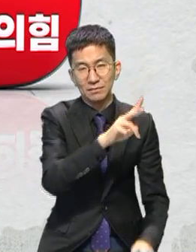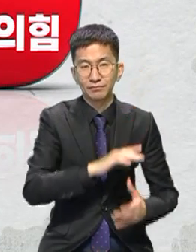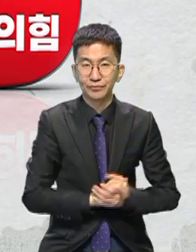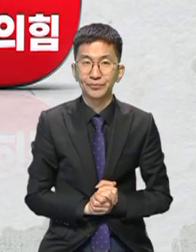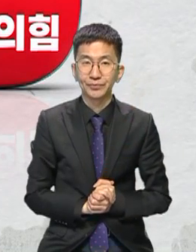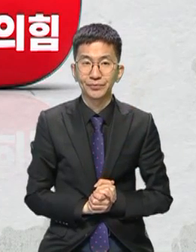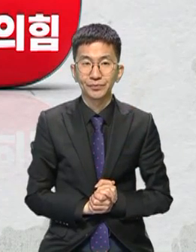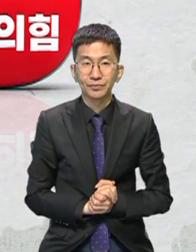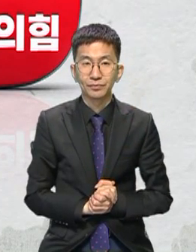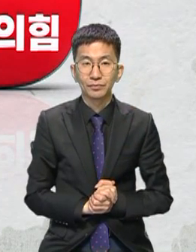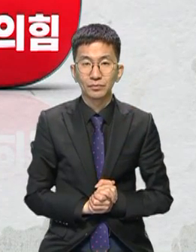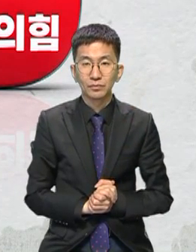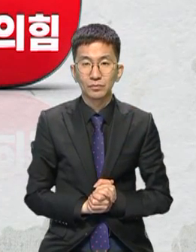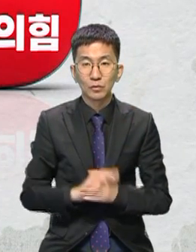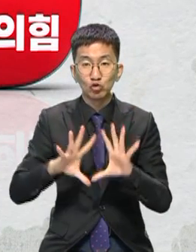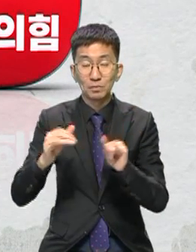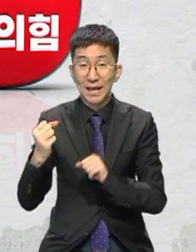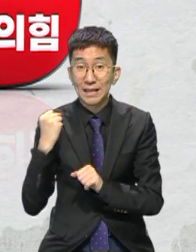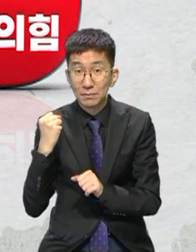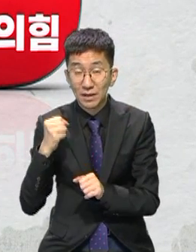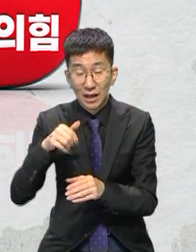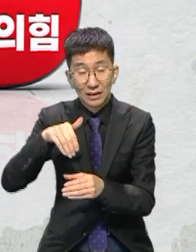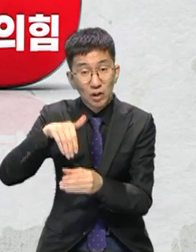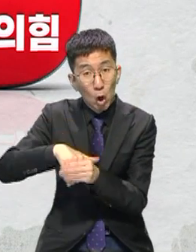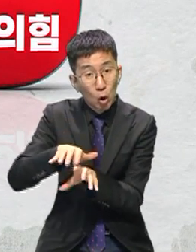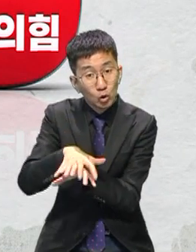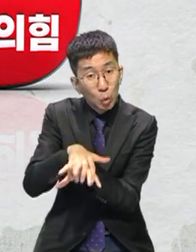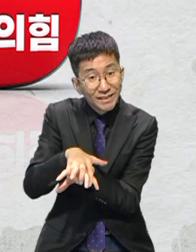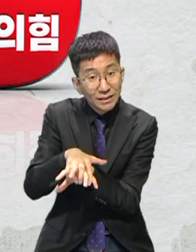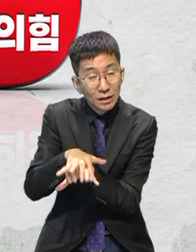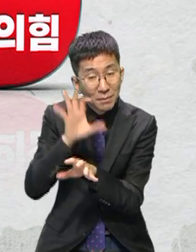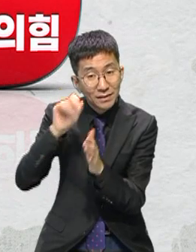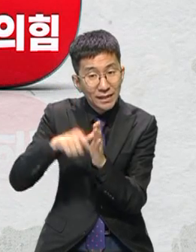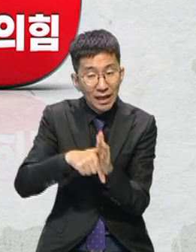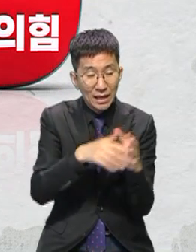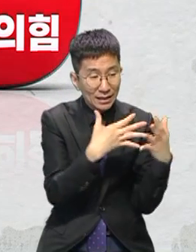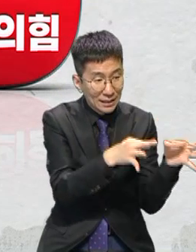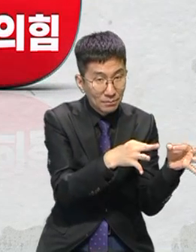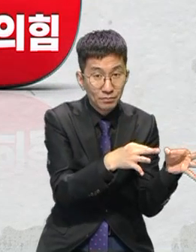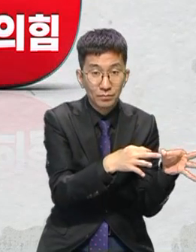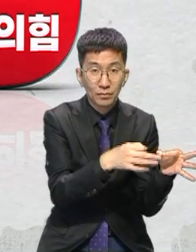국민의힘 선거대책위원회 구성 과정에서 윤 후보와 김종인 전 비상대책위원장이